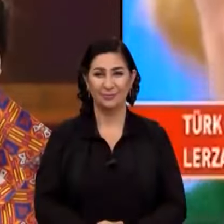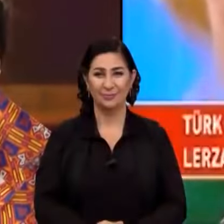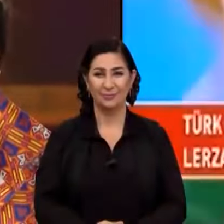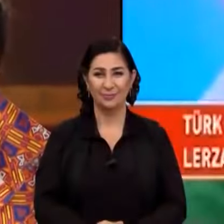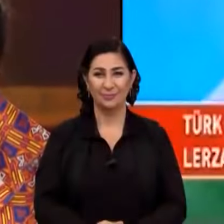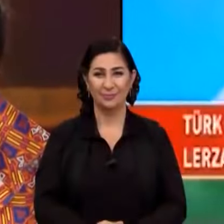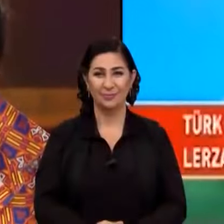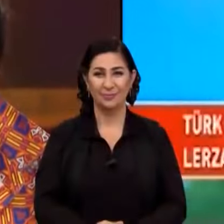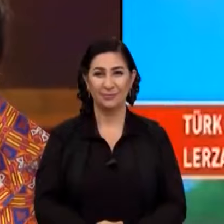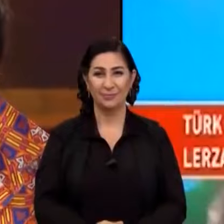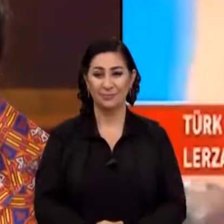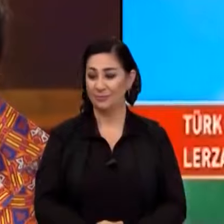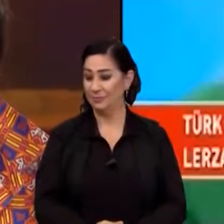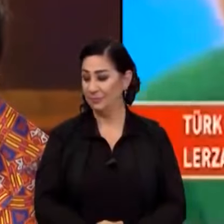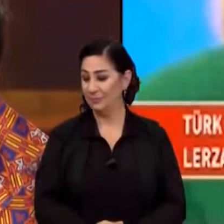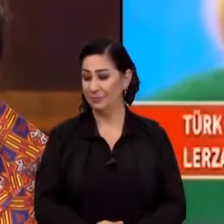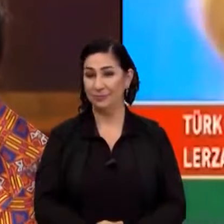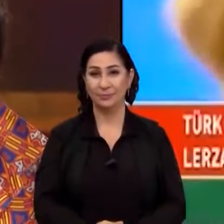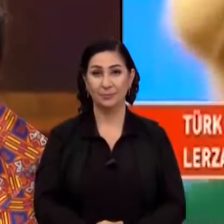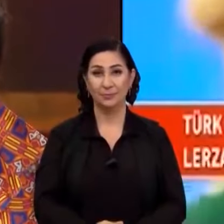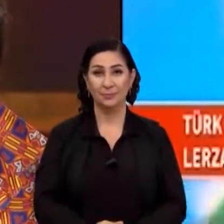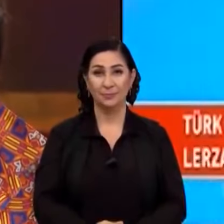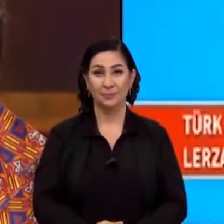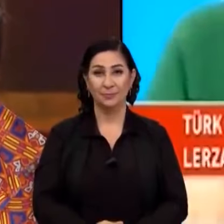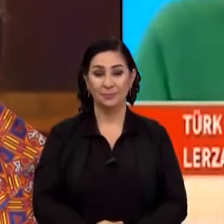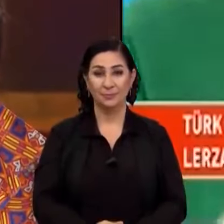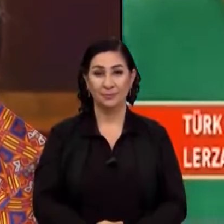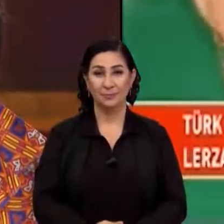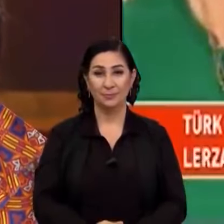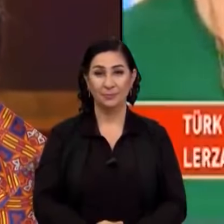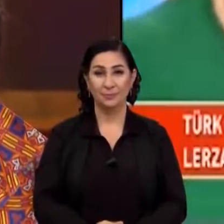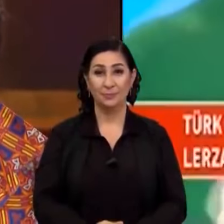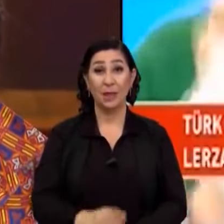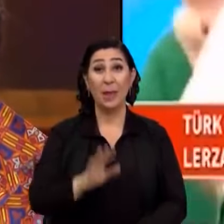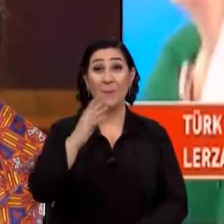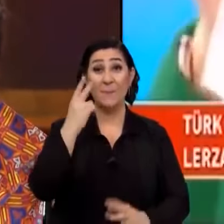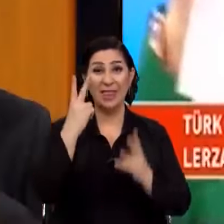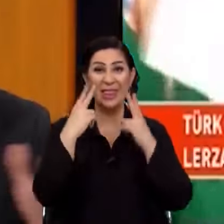y Şu an herkes tür dikkat ediyor biliyor musun bak tertemiz